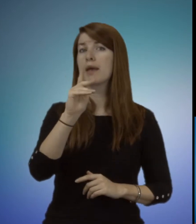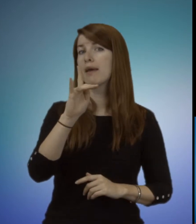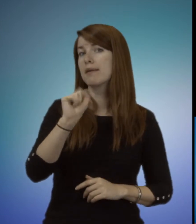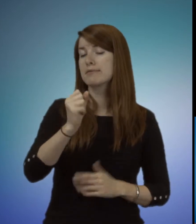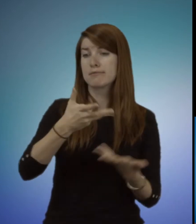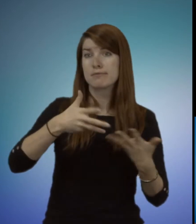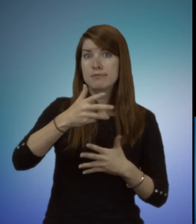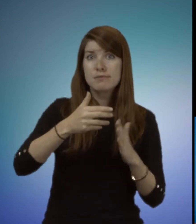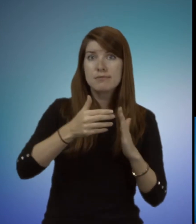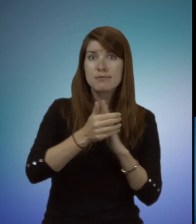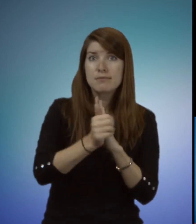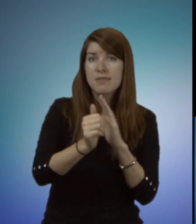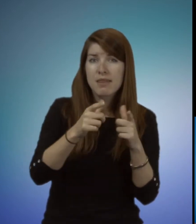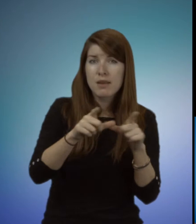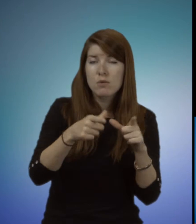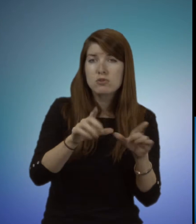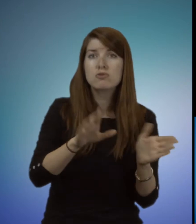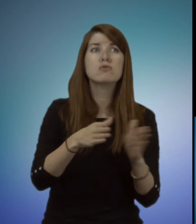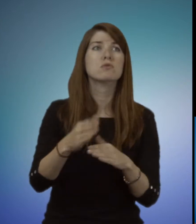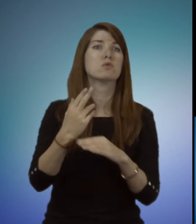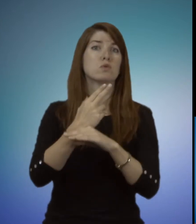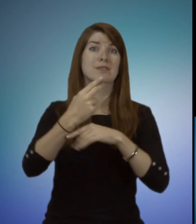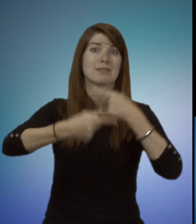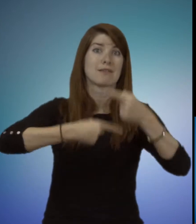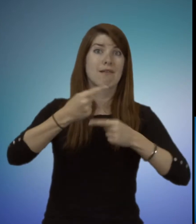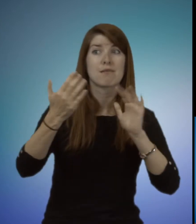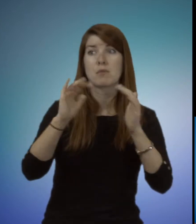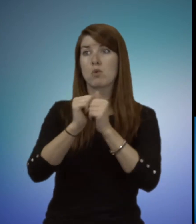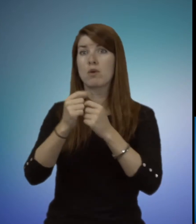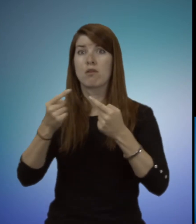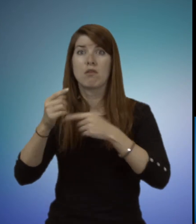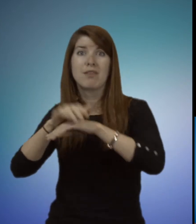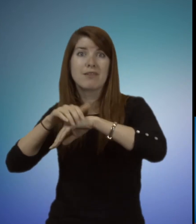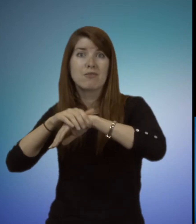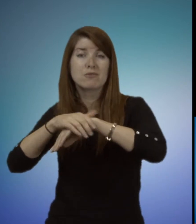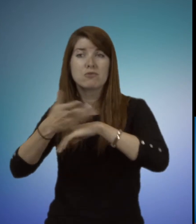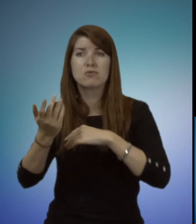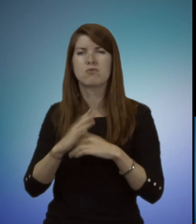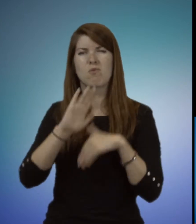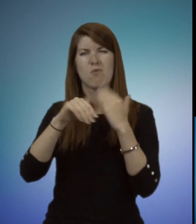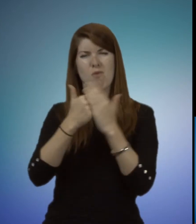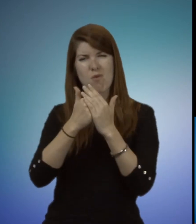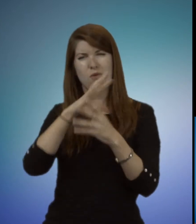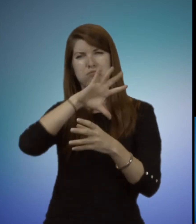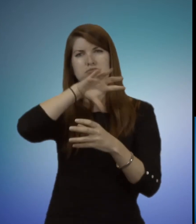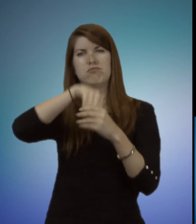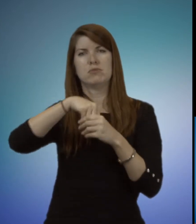del lenguaje y su manera de utilizar idioma de signos en oposición al inglés, son componentes